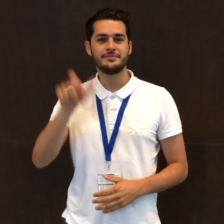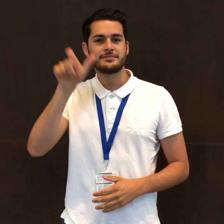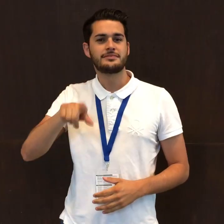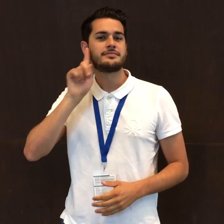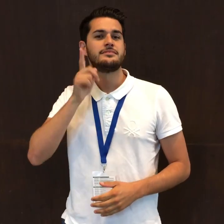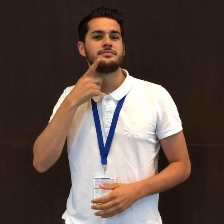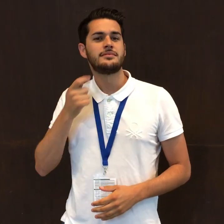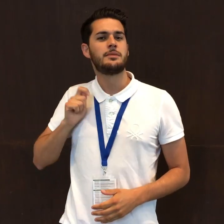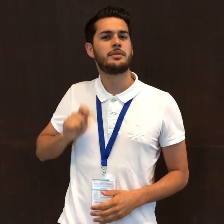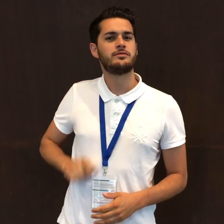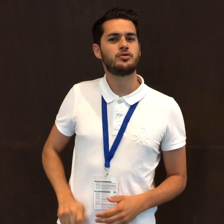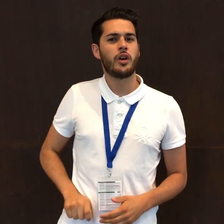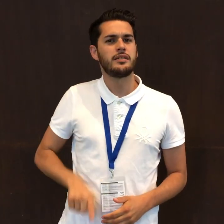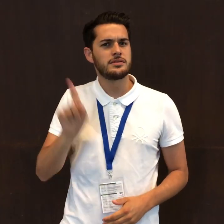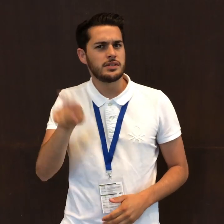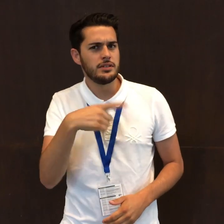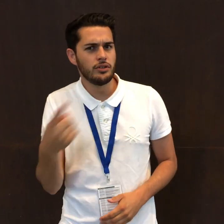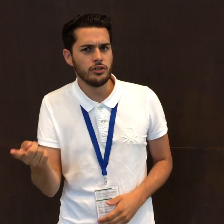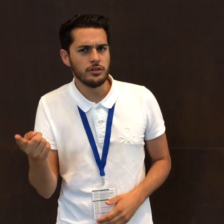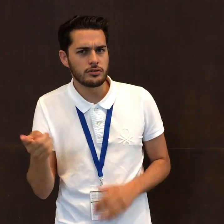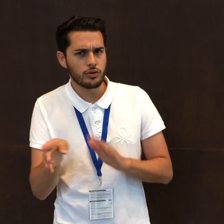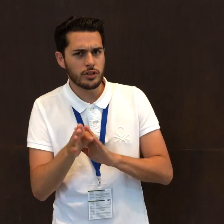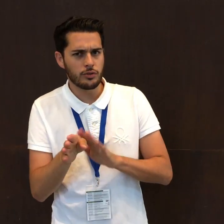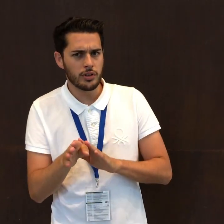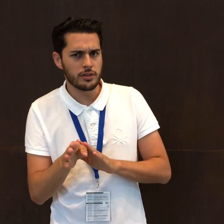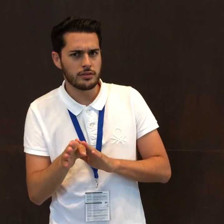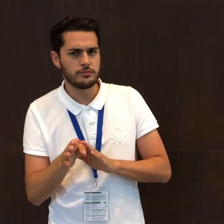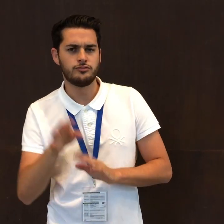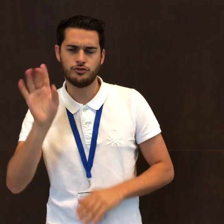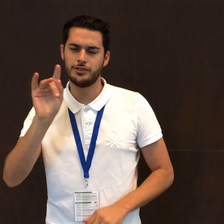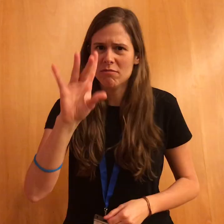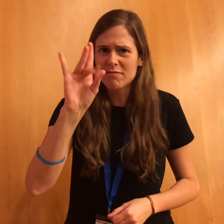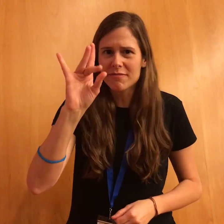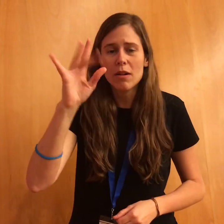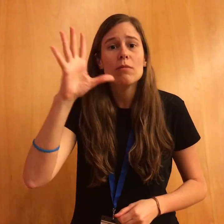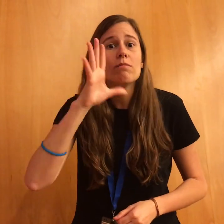¿Es necesaria la labor de las personas sordas profesionales? ¡Por supuesto! ¡Por supuesto!